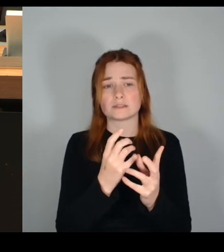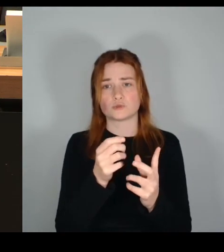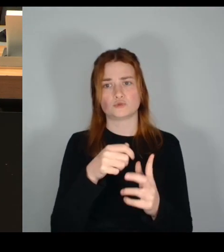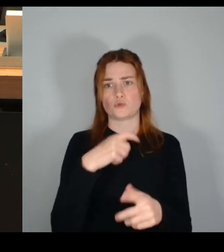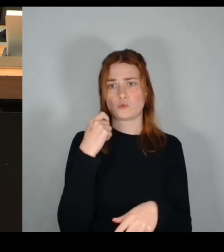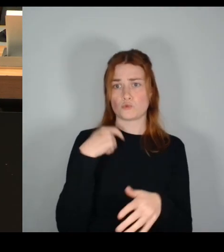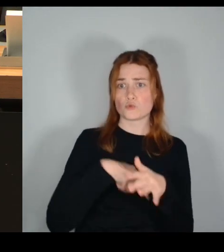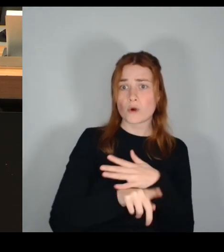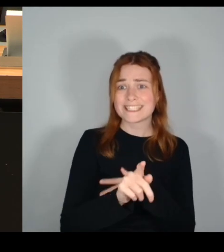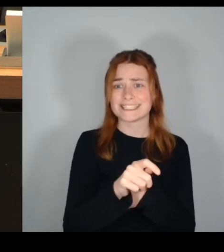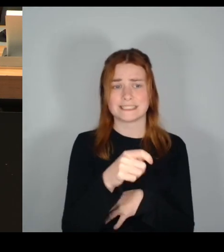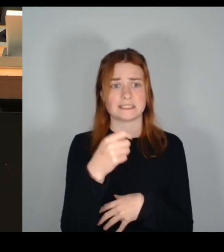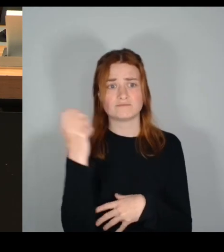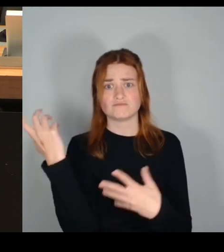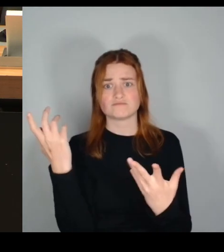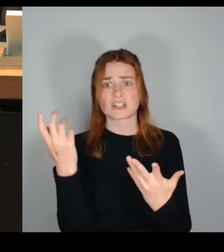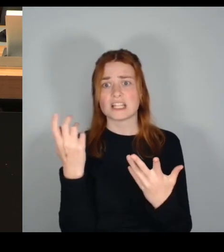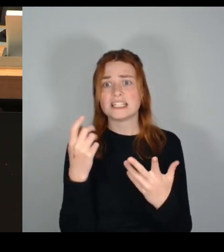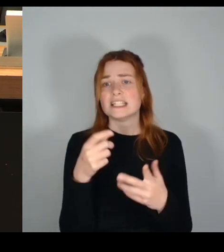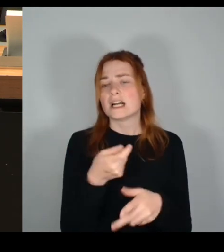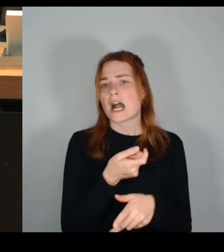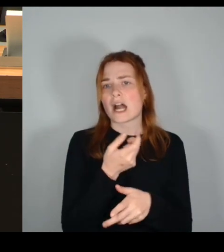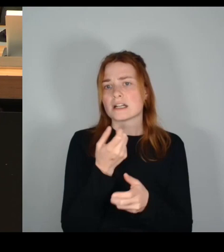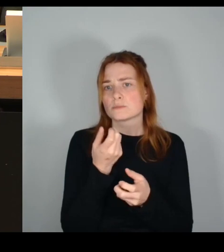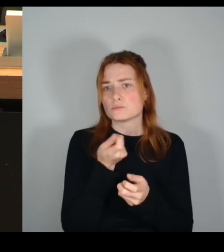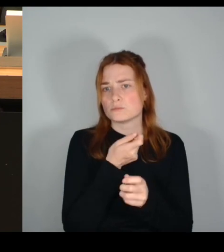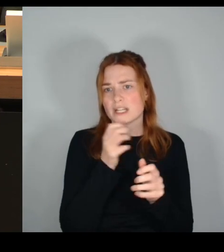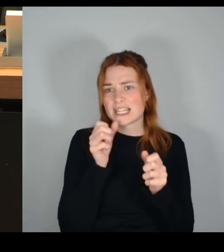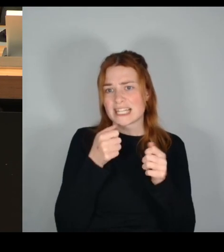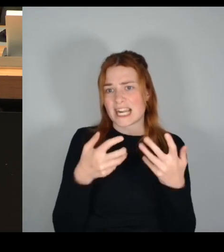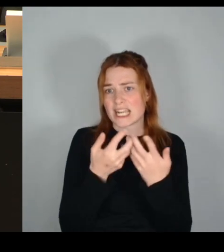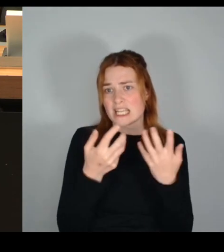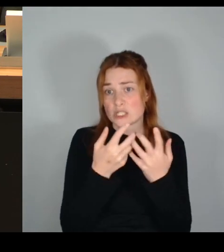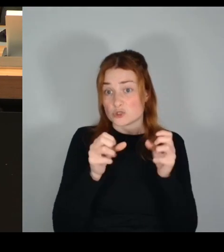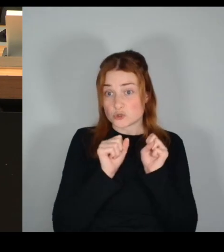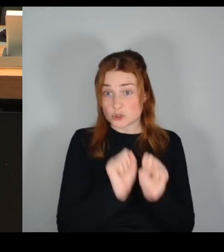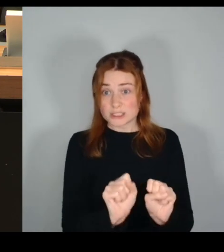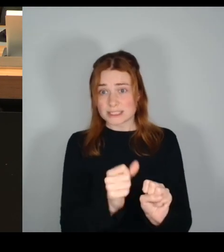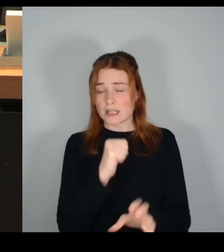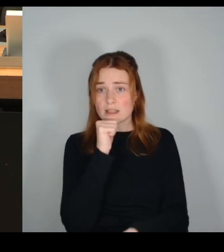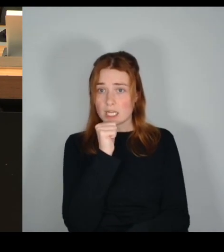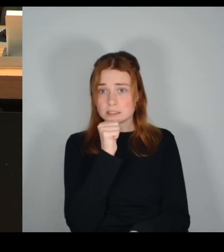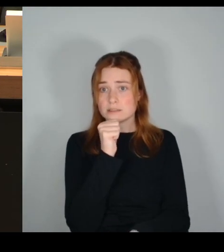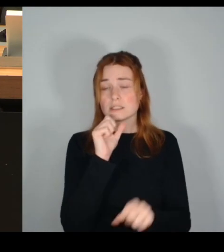geschützt. Auch deswegen hat der Atomausstieg unser Land sicherer gemacht